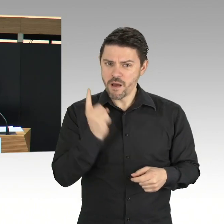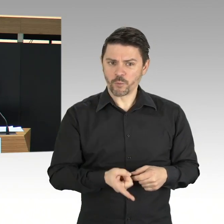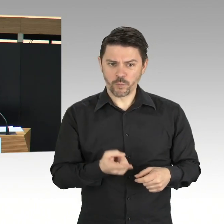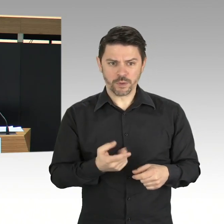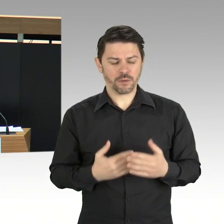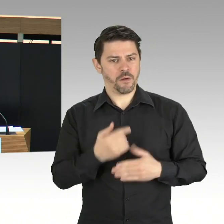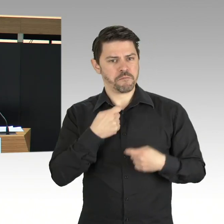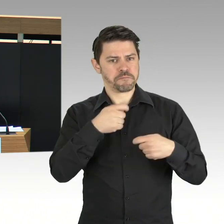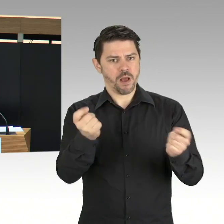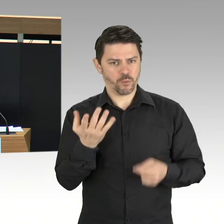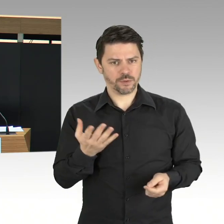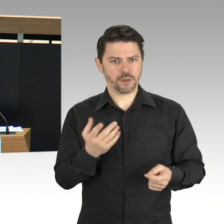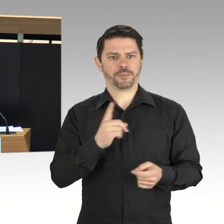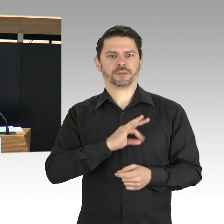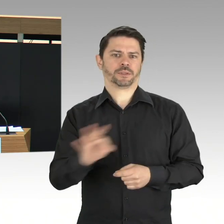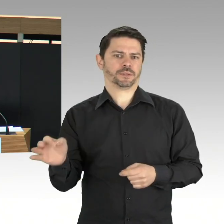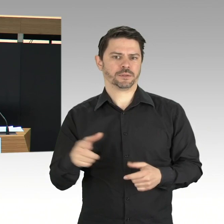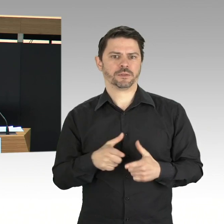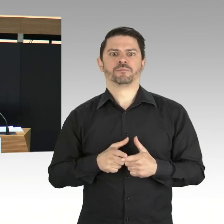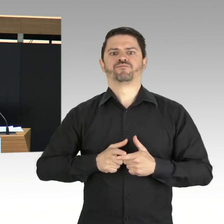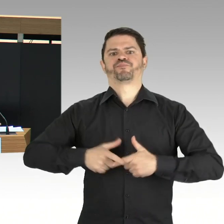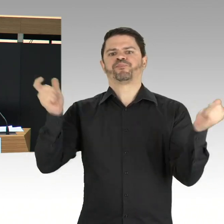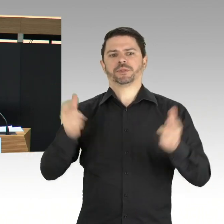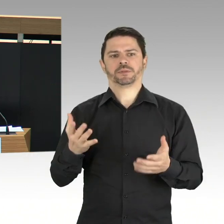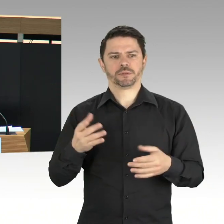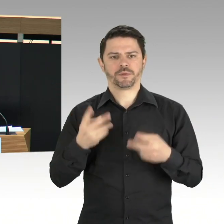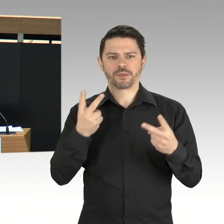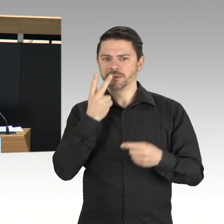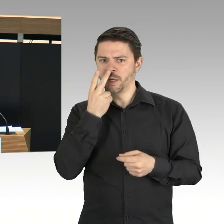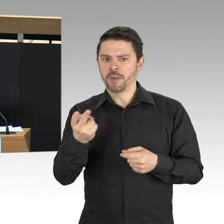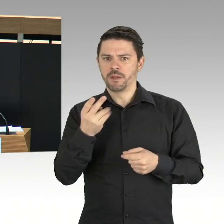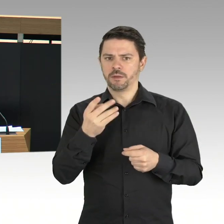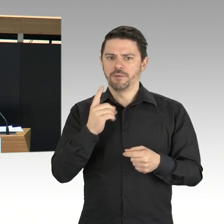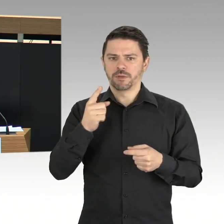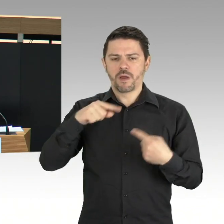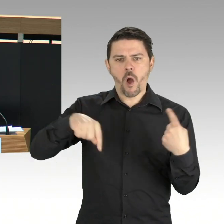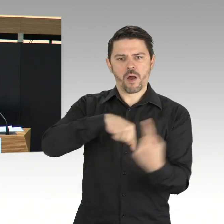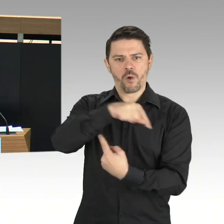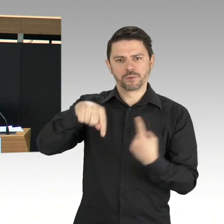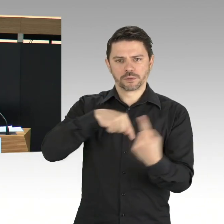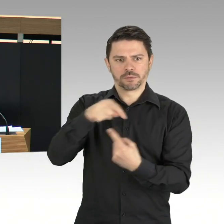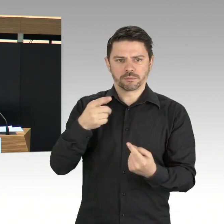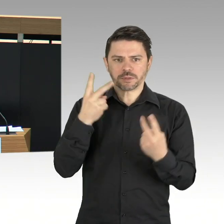Aber die "nur-Neubau- und-sonst-nix"-Fetischisten hier im Raum, ja, müssen sich hier auch mal die Frage gefallen lassen,